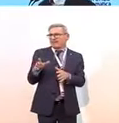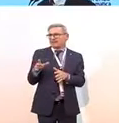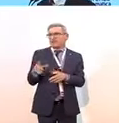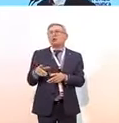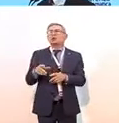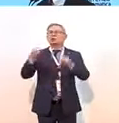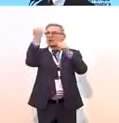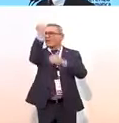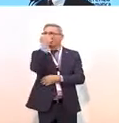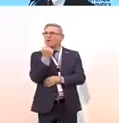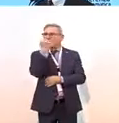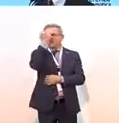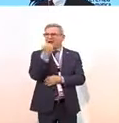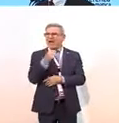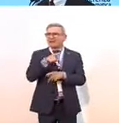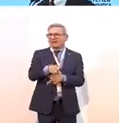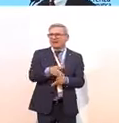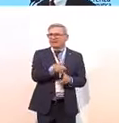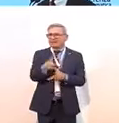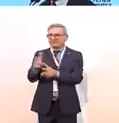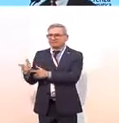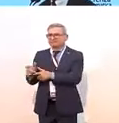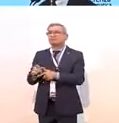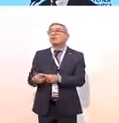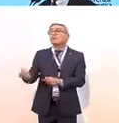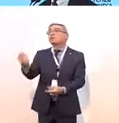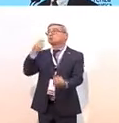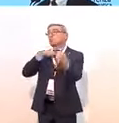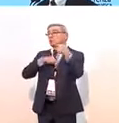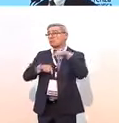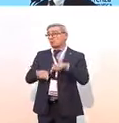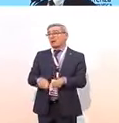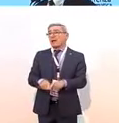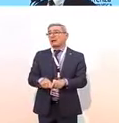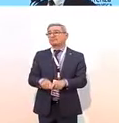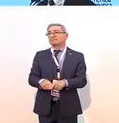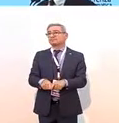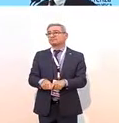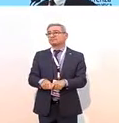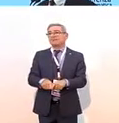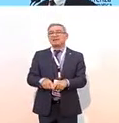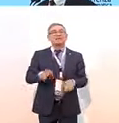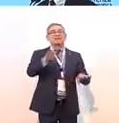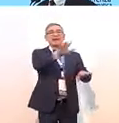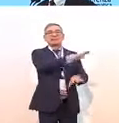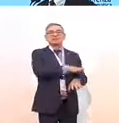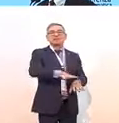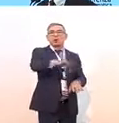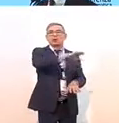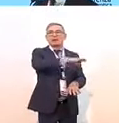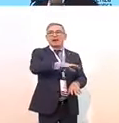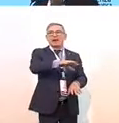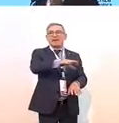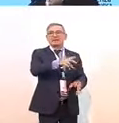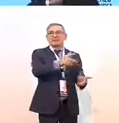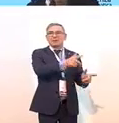sulle persone che possono tornare dai teatri di combattimento. Ma ce ne preoccupiamo perché